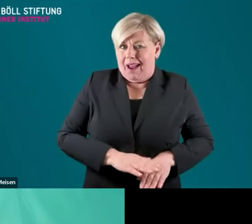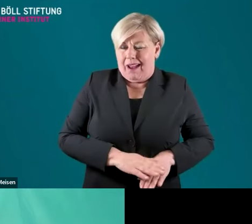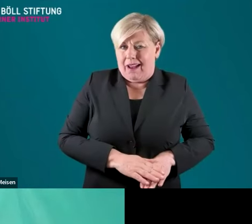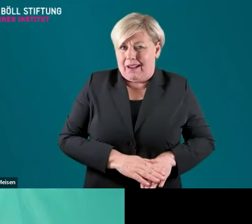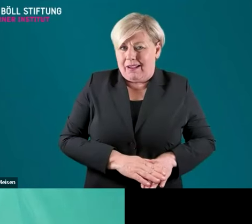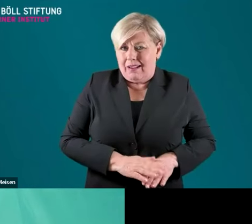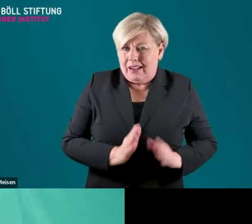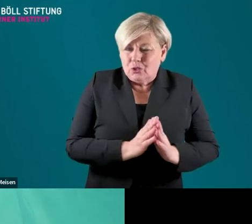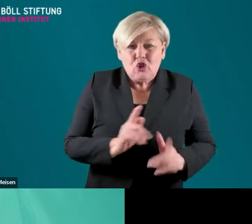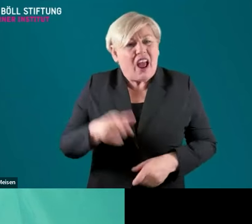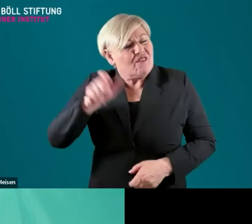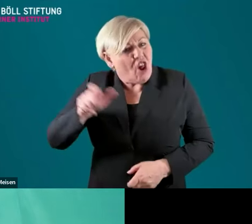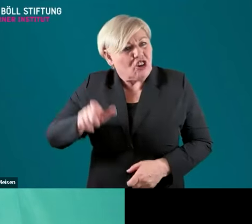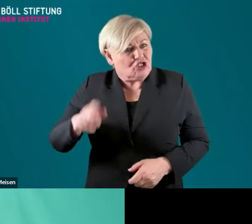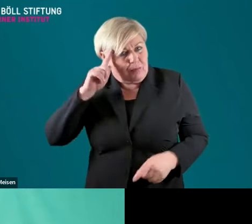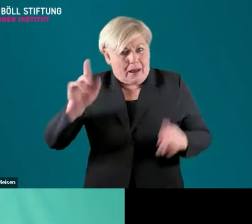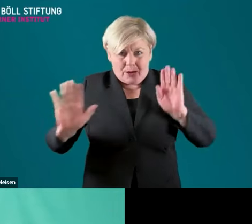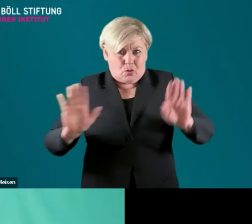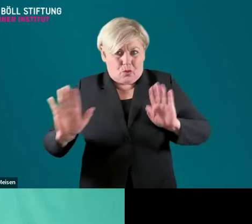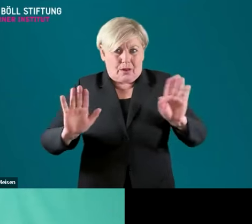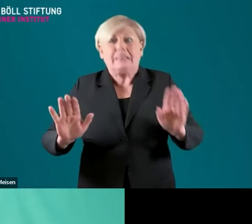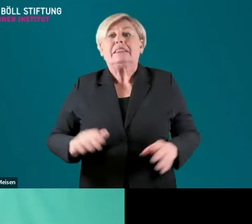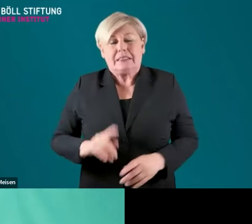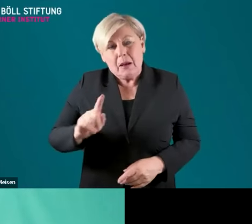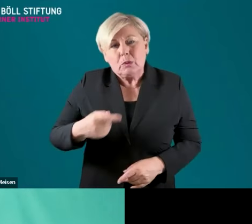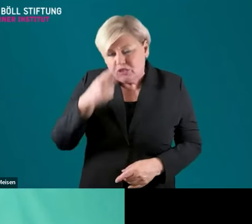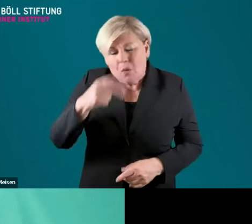Ja, das … Da müsste man schauen, wie sich das weiterentwickelt.